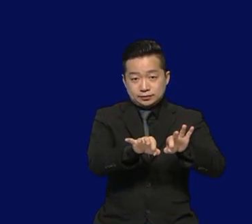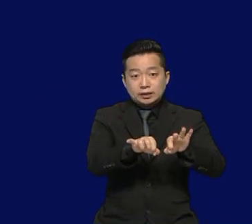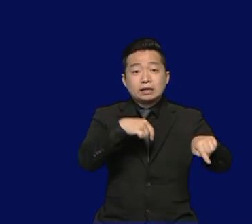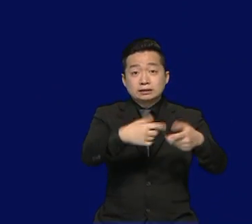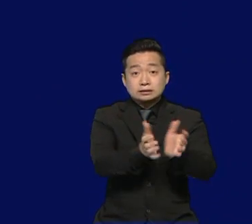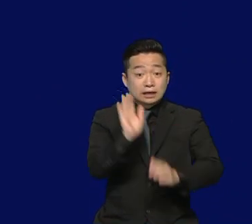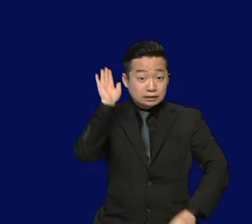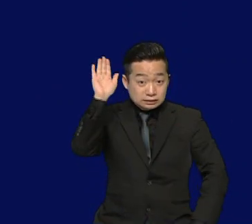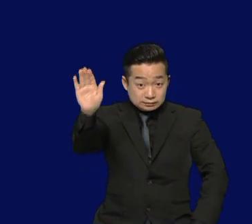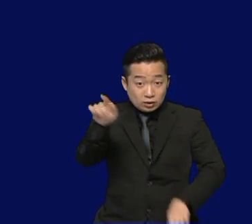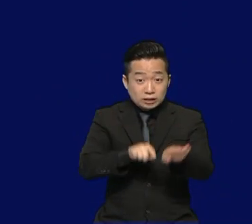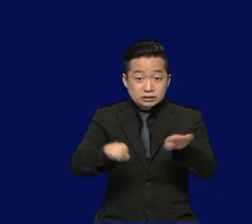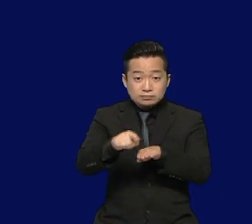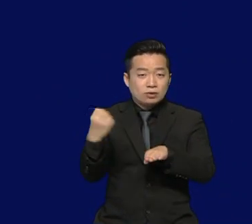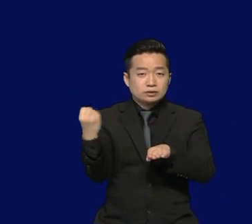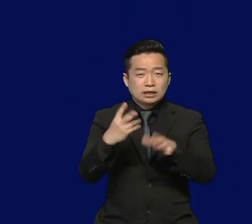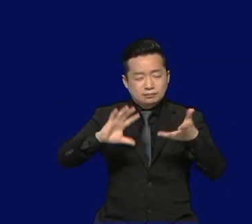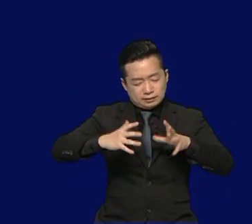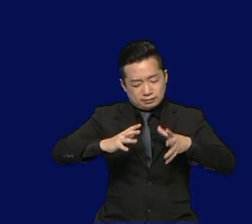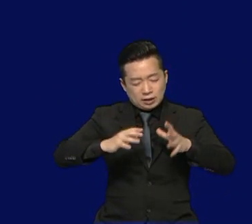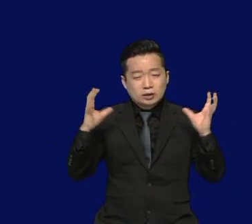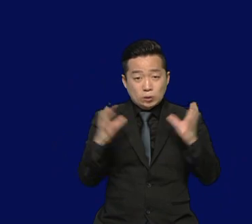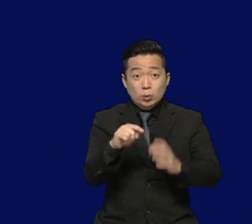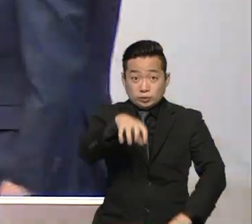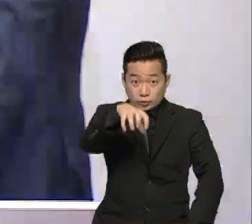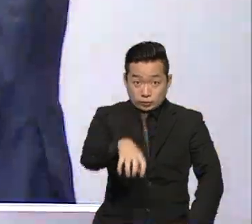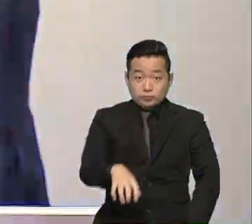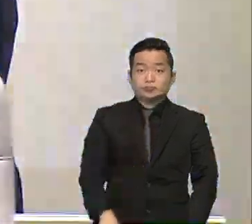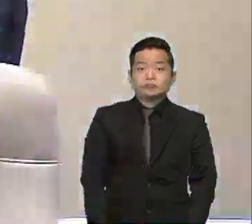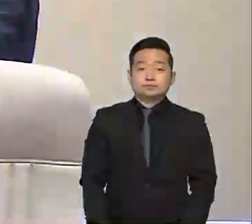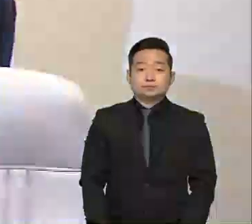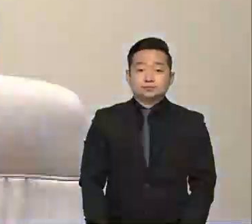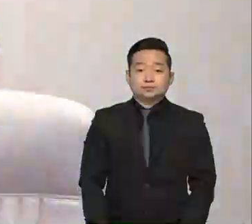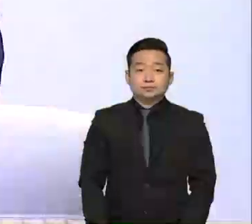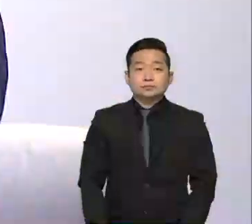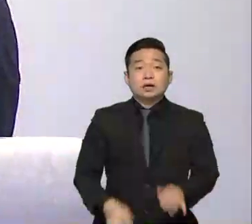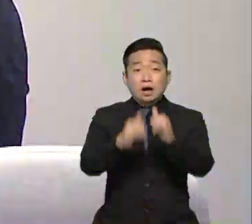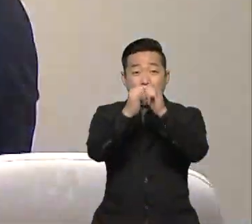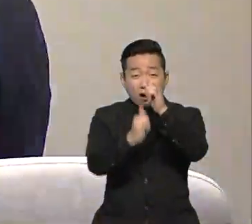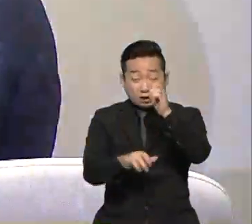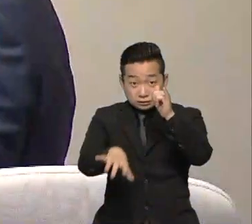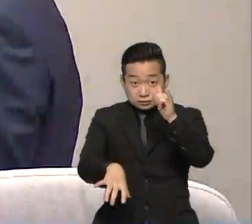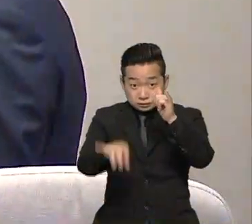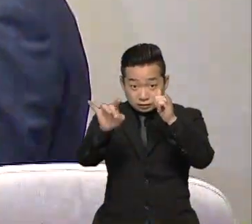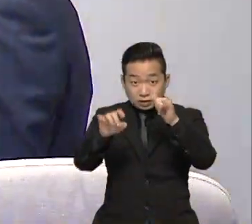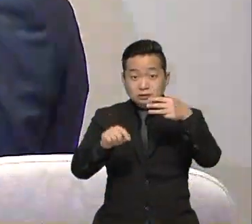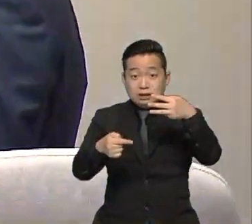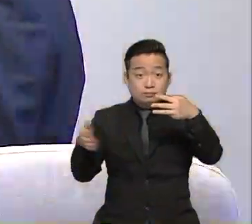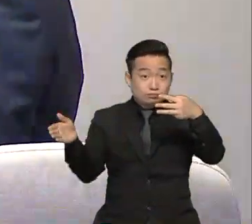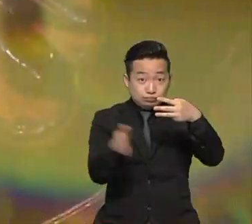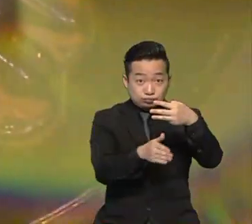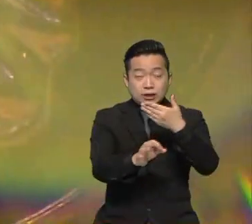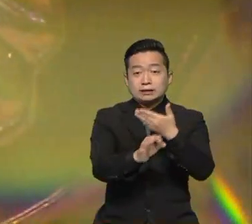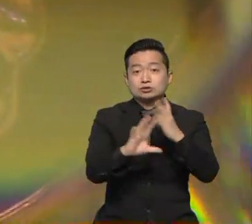행사이며 당의 진로와 진보의 재구성을 토론하는 자리라고 해명했지만 헌정 사상 최초로 3.1절부터 임시국회를 연 민주당